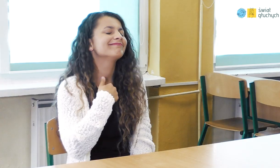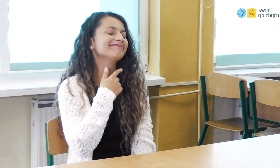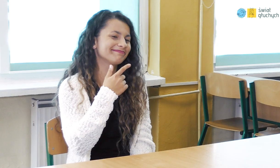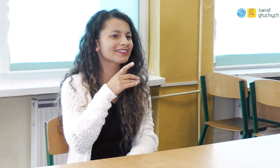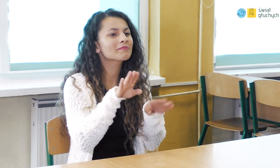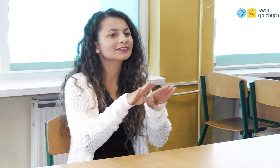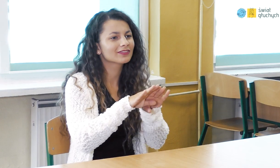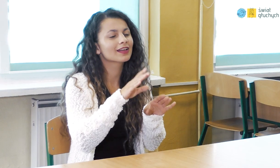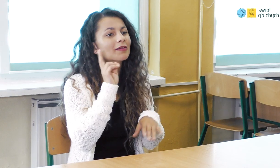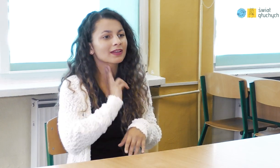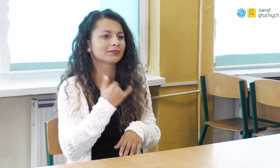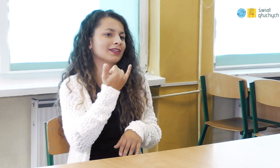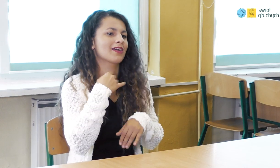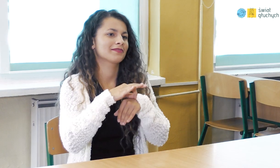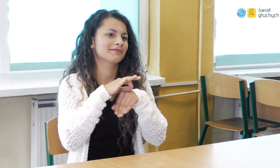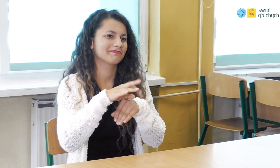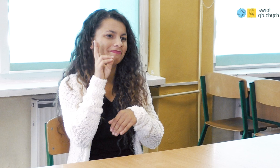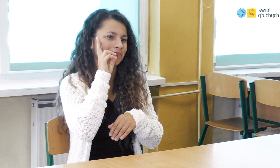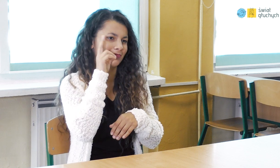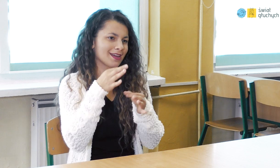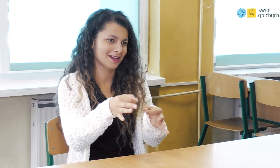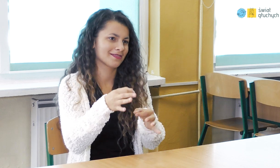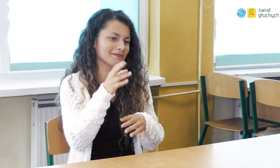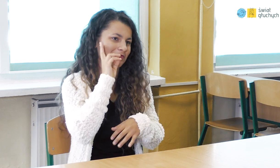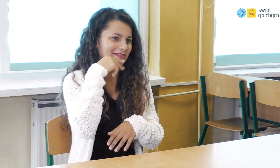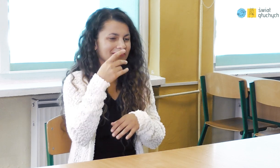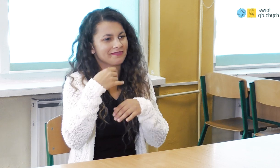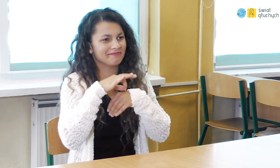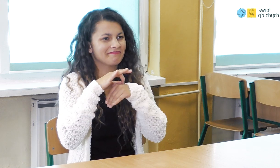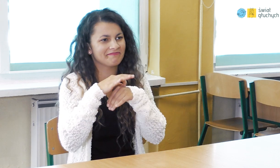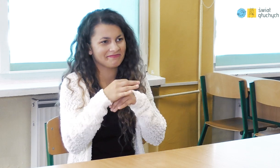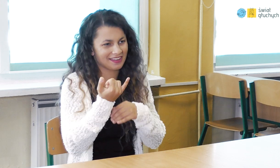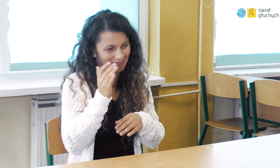W podstawówce i gimnazjum zawsze jeździłam z rodzicami samochodem.